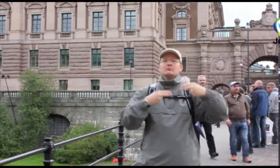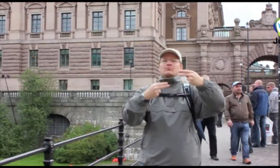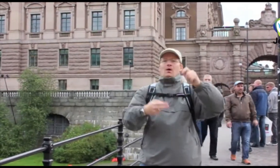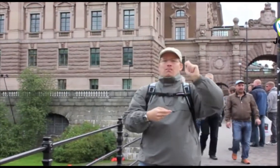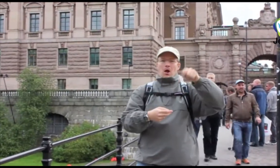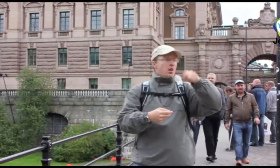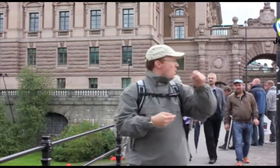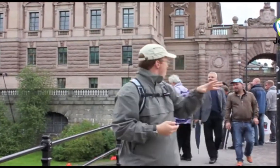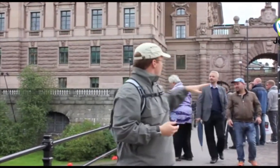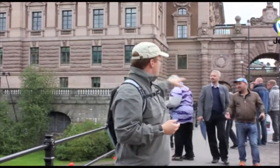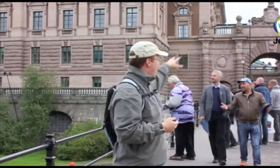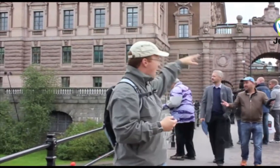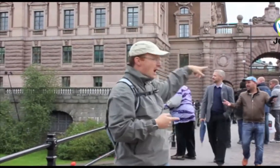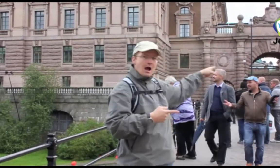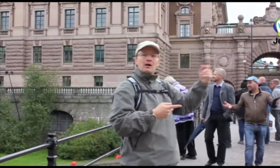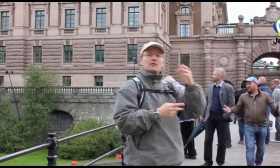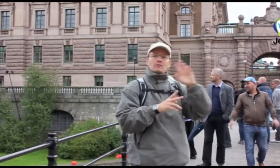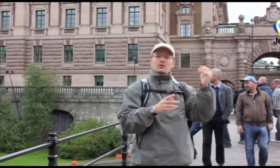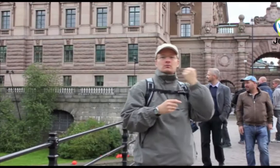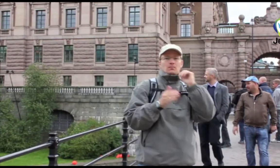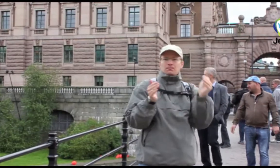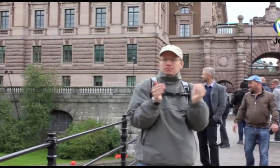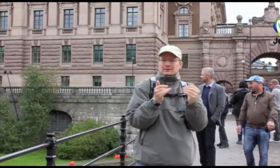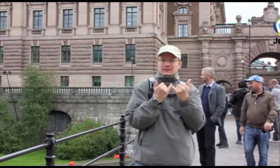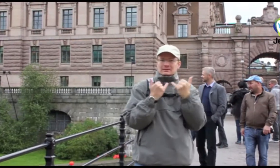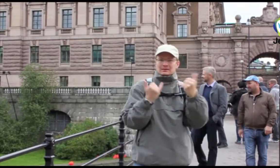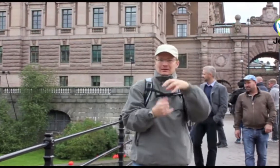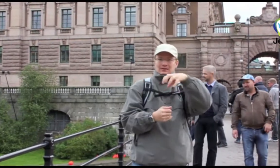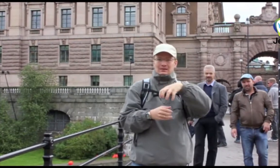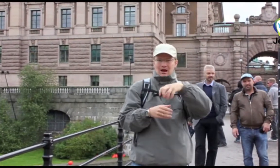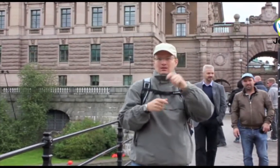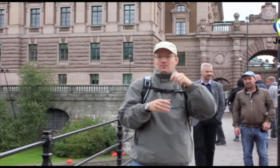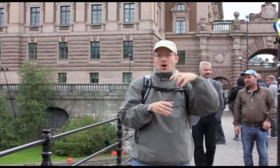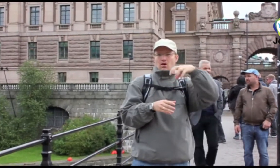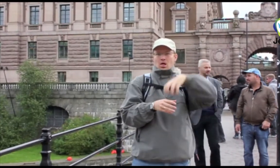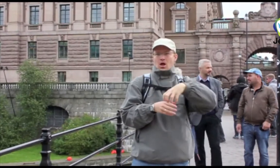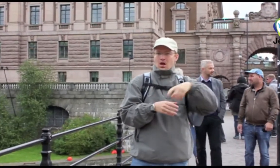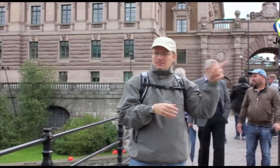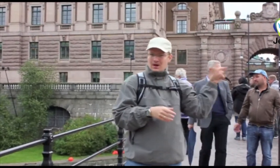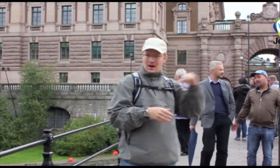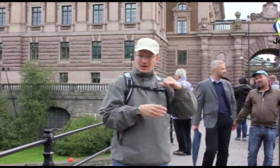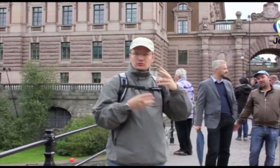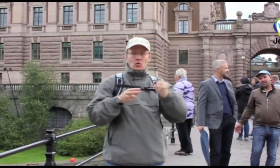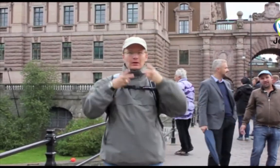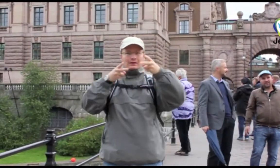és a Parlament kis szigetét, amit sok híd köt össze.